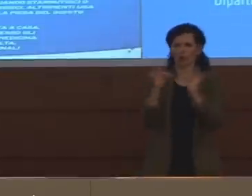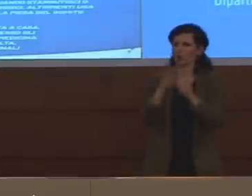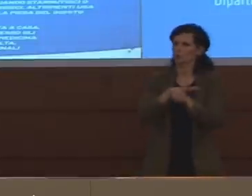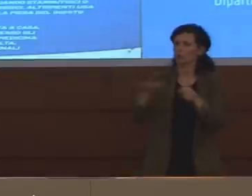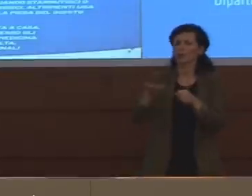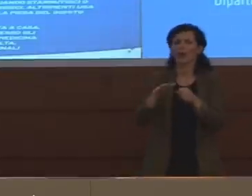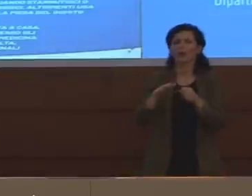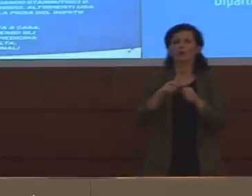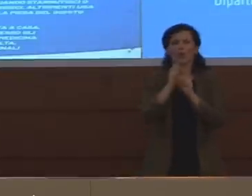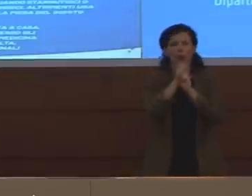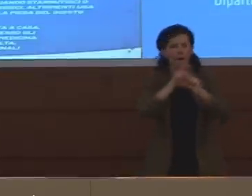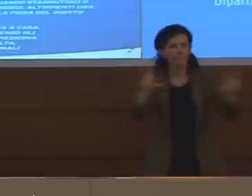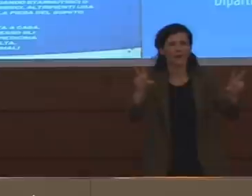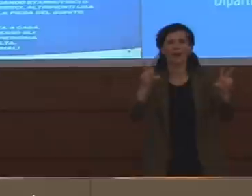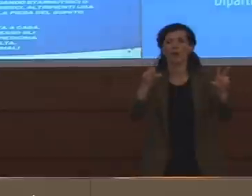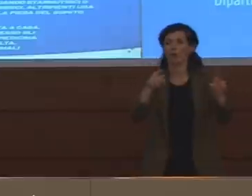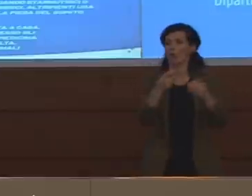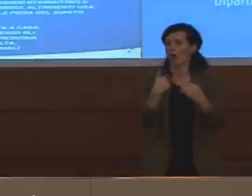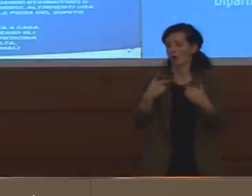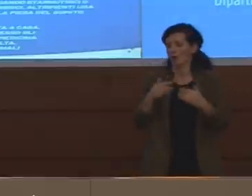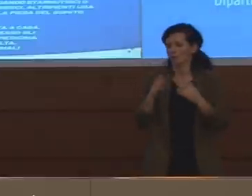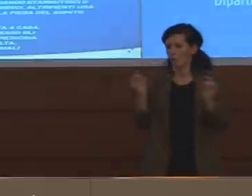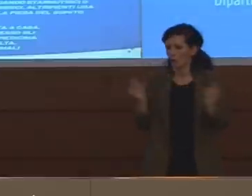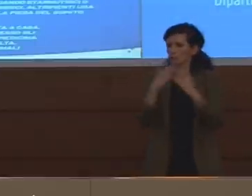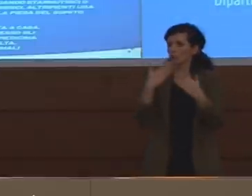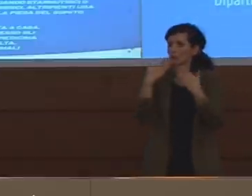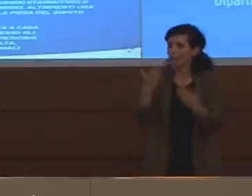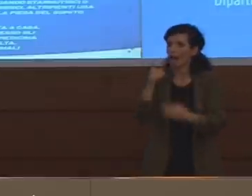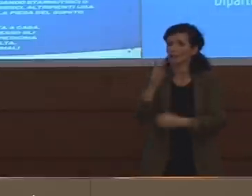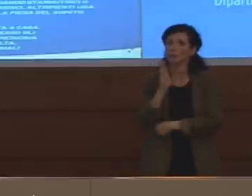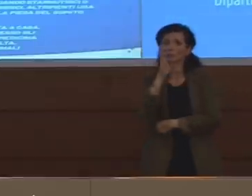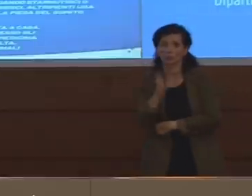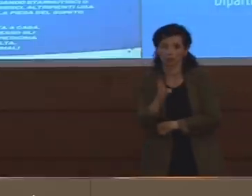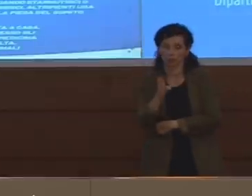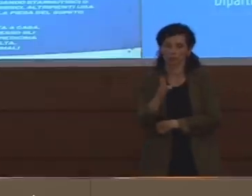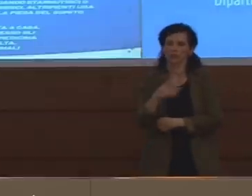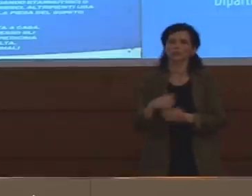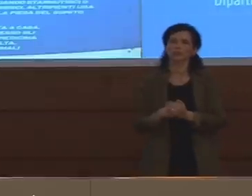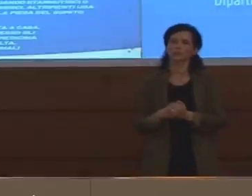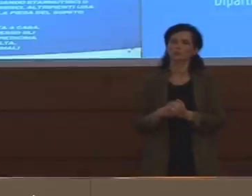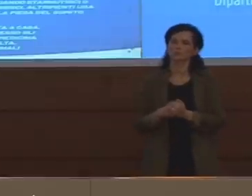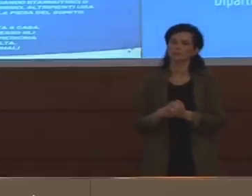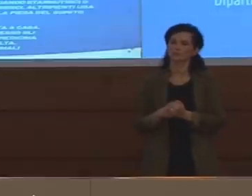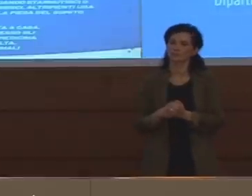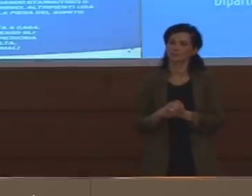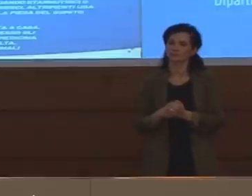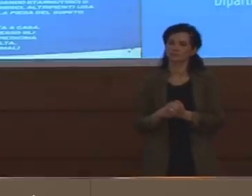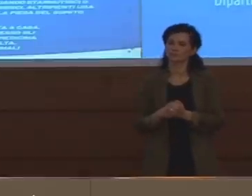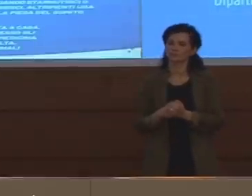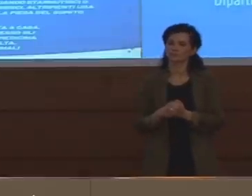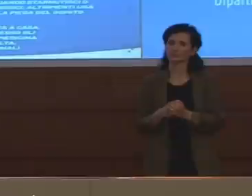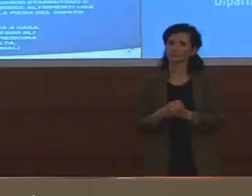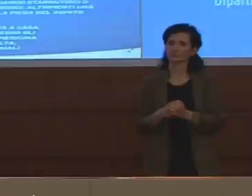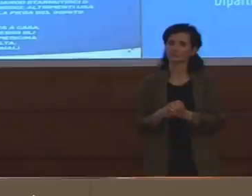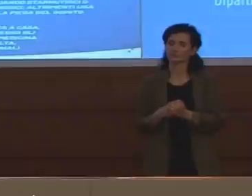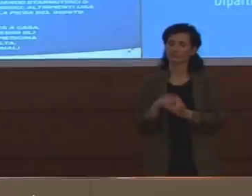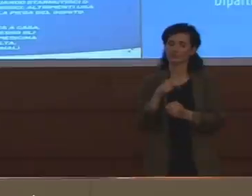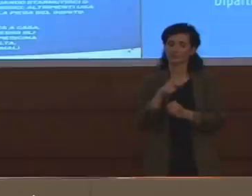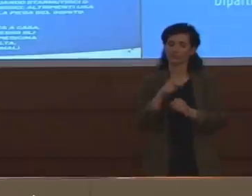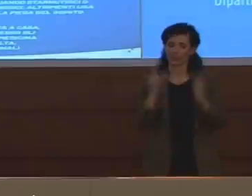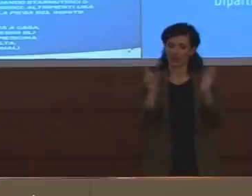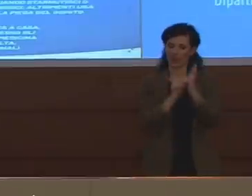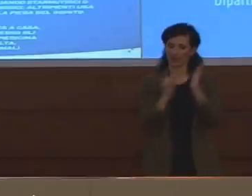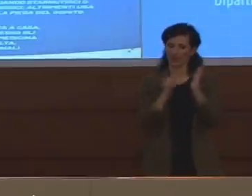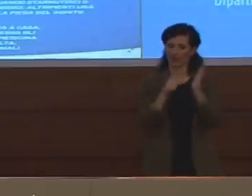aver suggerito il tutto. E' chiaro che fornirà degli strumenti anche per essere